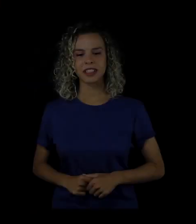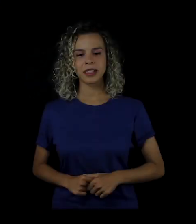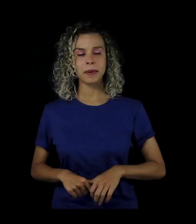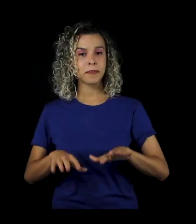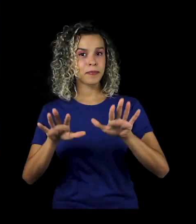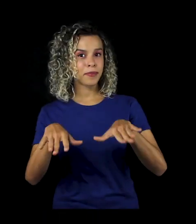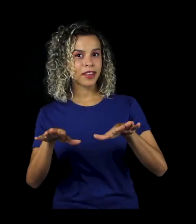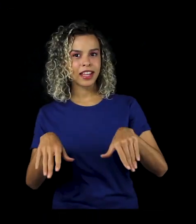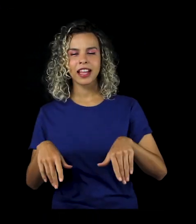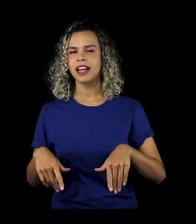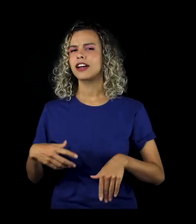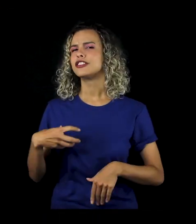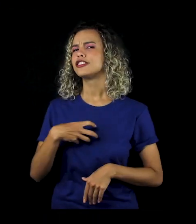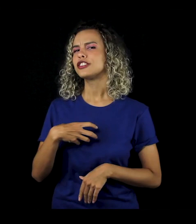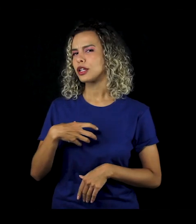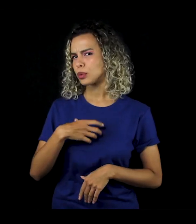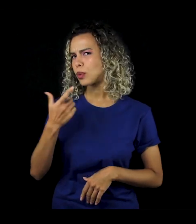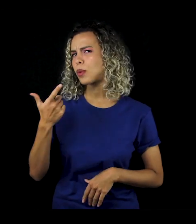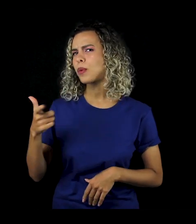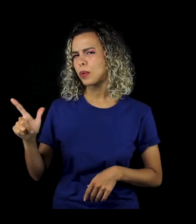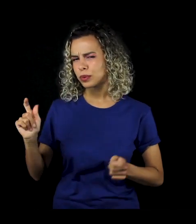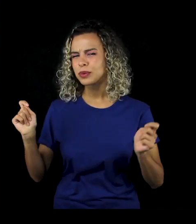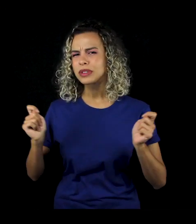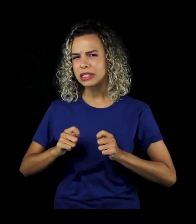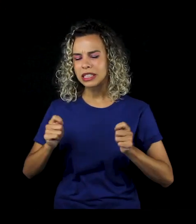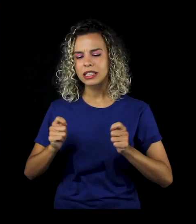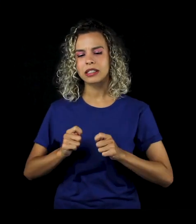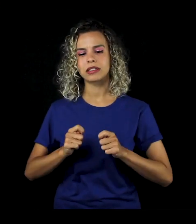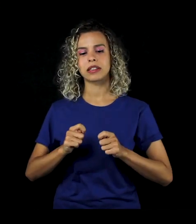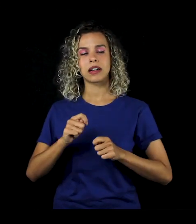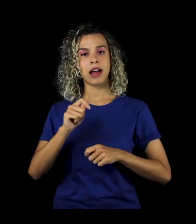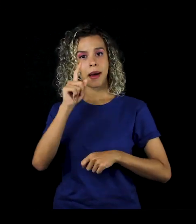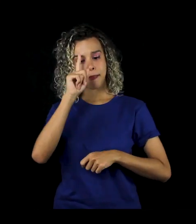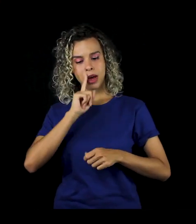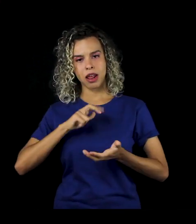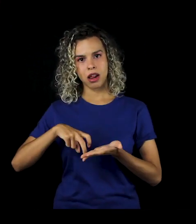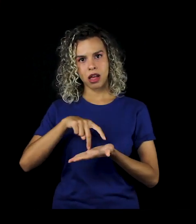Pessoal, esta aqui é outra forma de fazer amarelinha, para quem não pode riscar no chão.